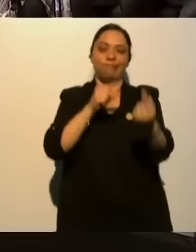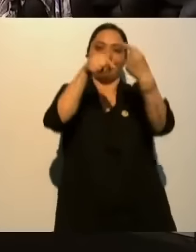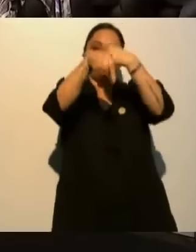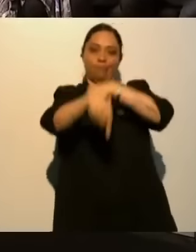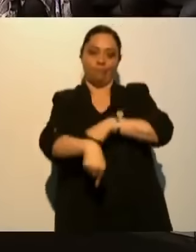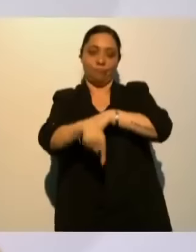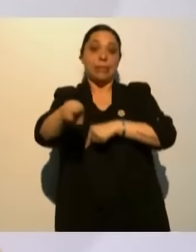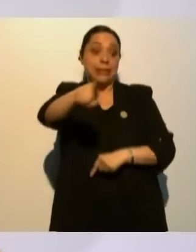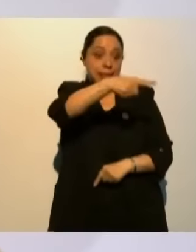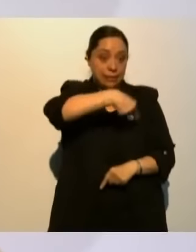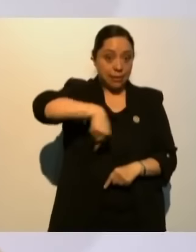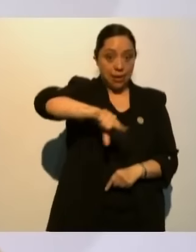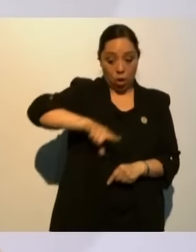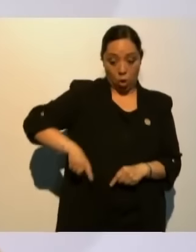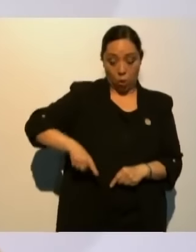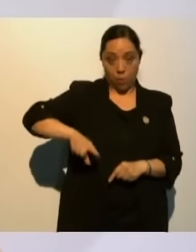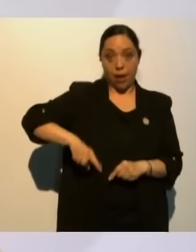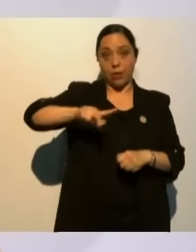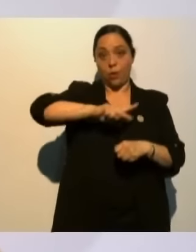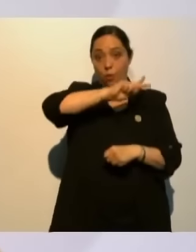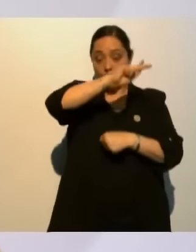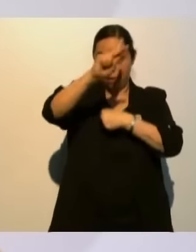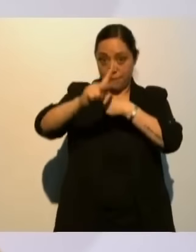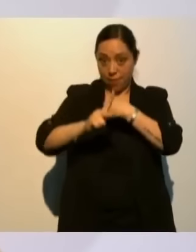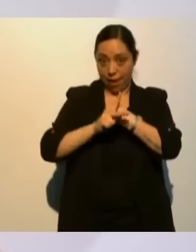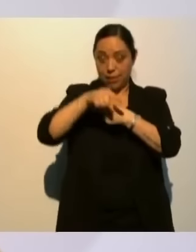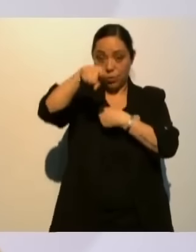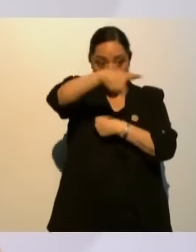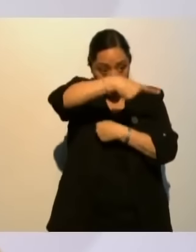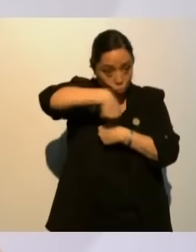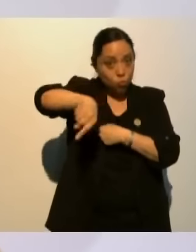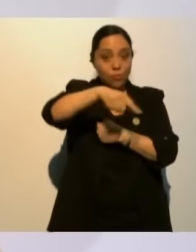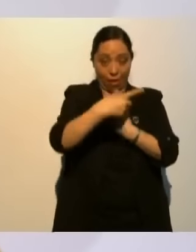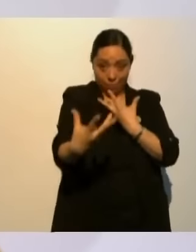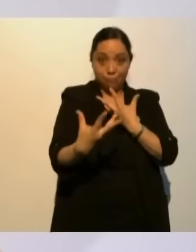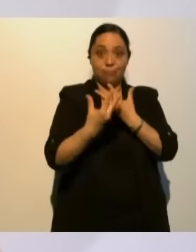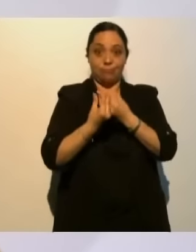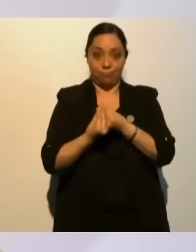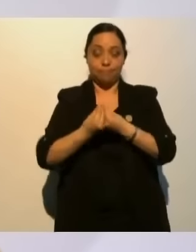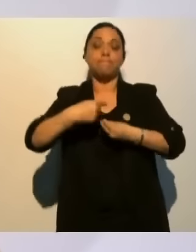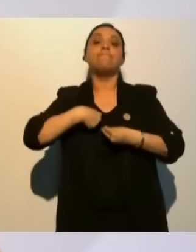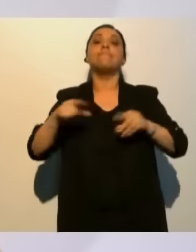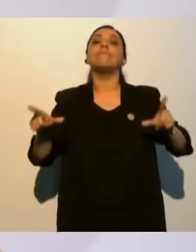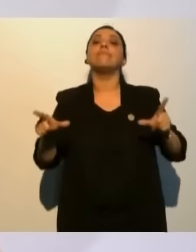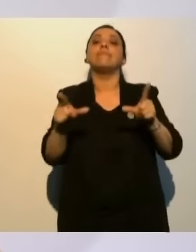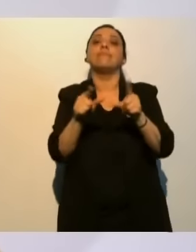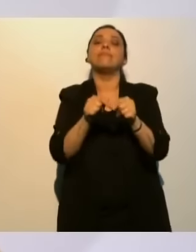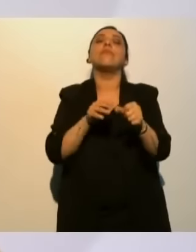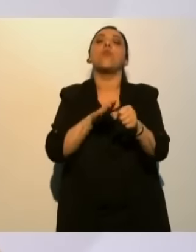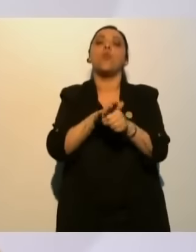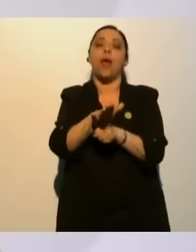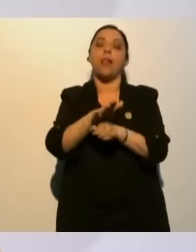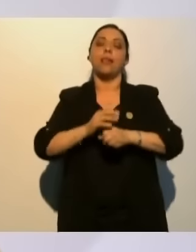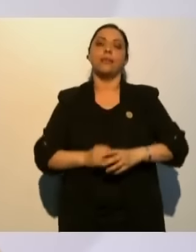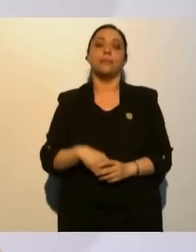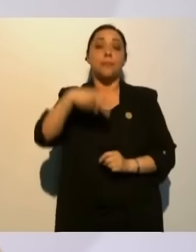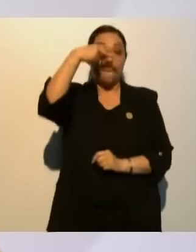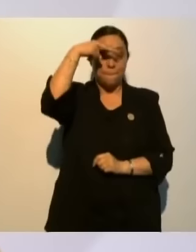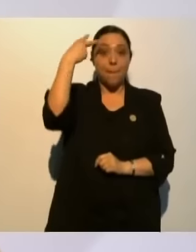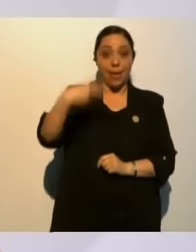que está transformando para bien nuestro México y quiero cerrar con esto México es un país grandioso